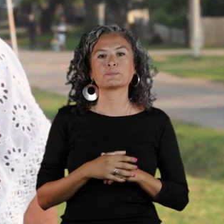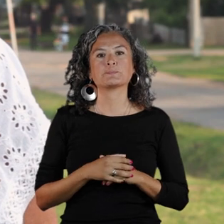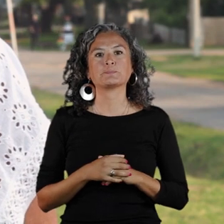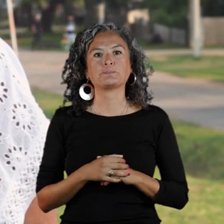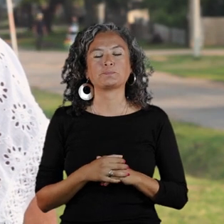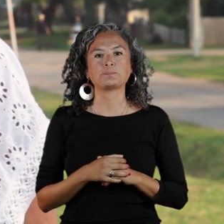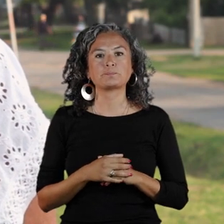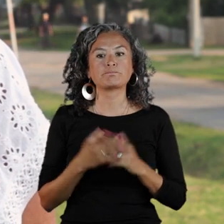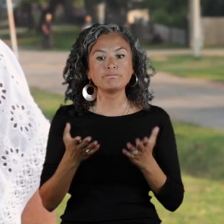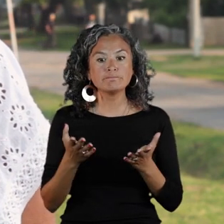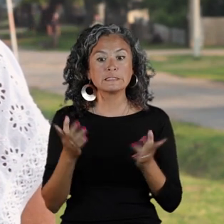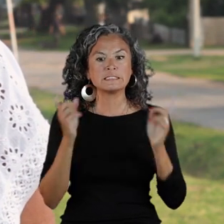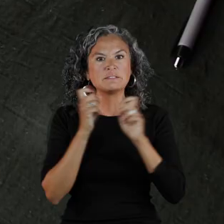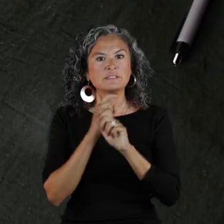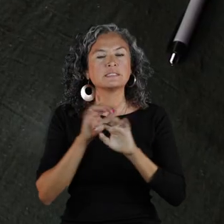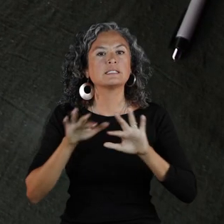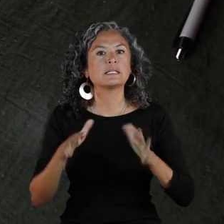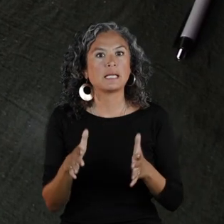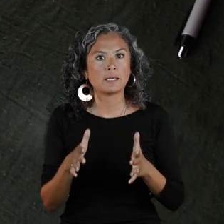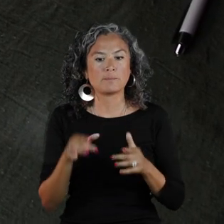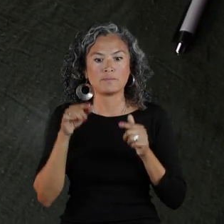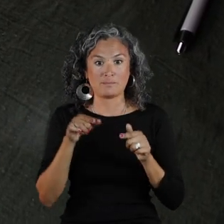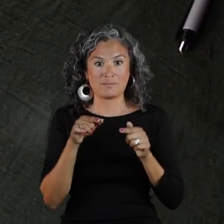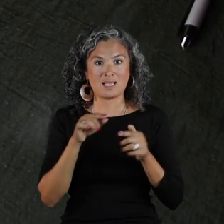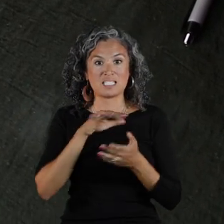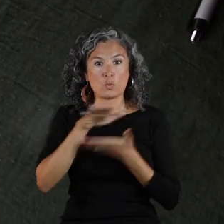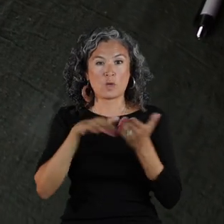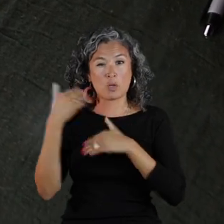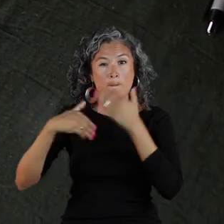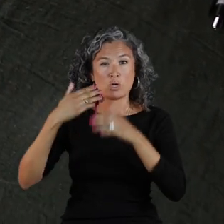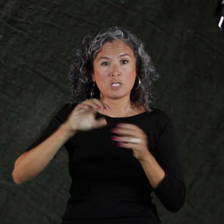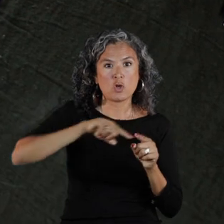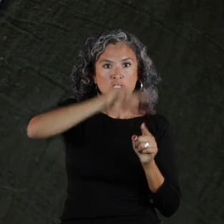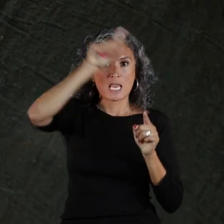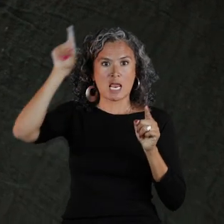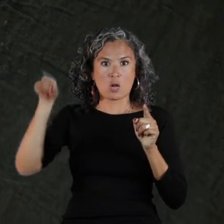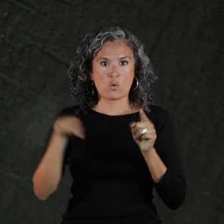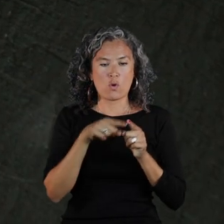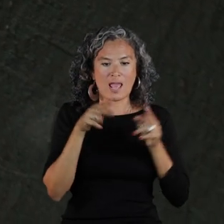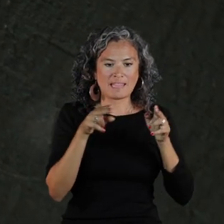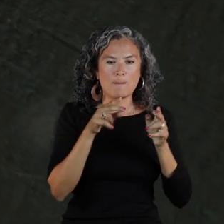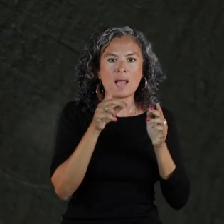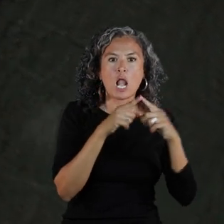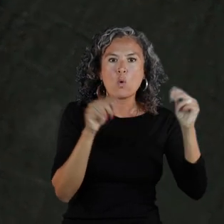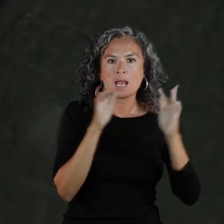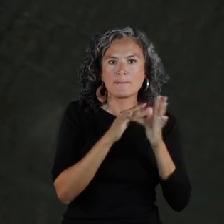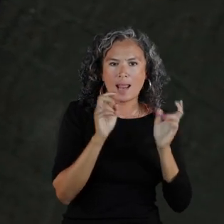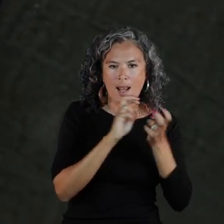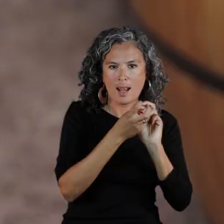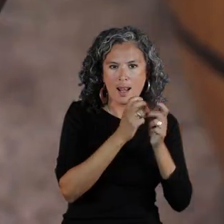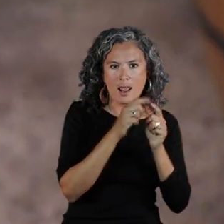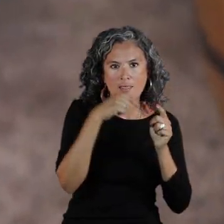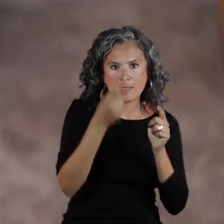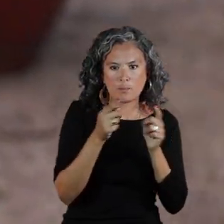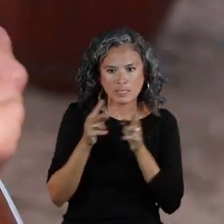Es un círculo vicioso, porque después de esa “luna de miel”, empieza de nuevo la